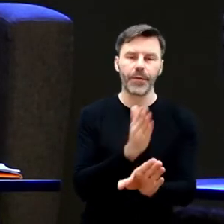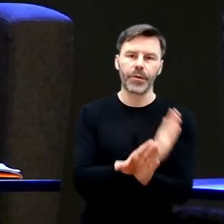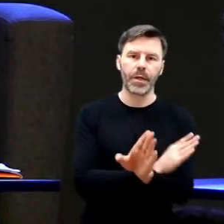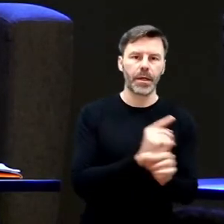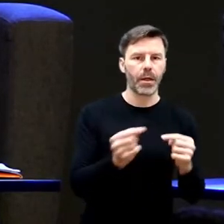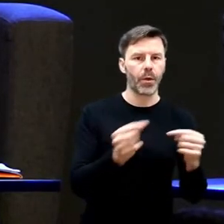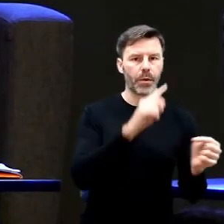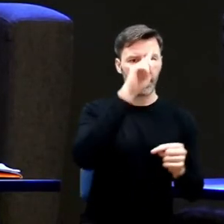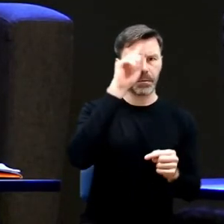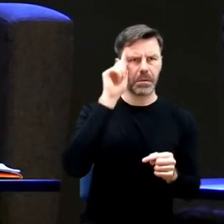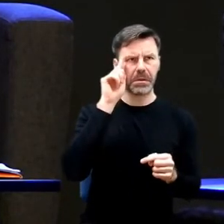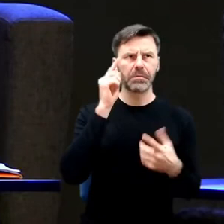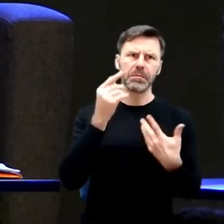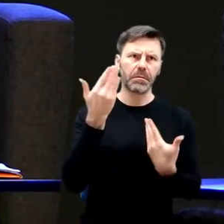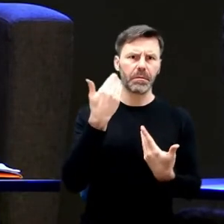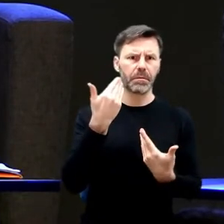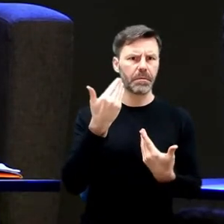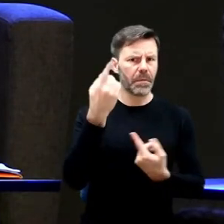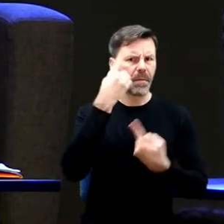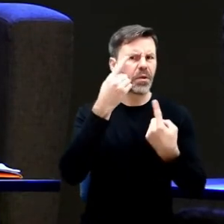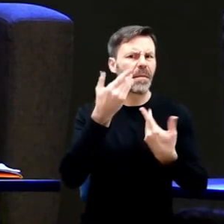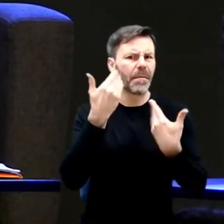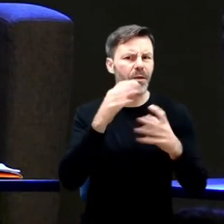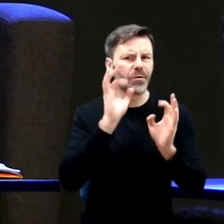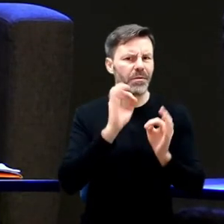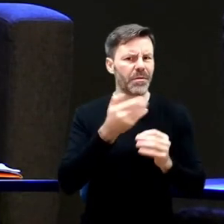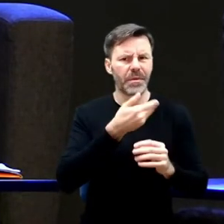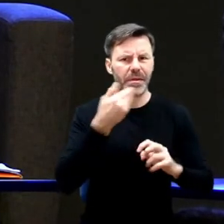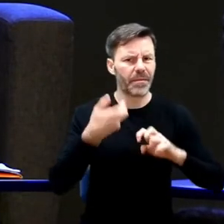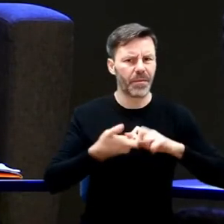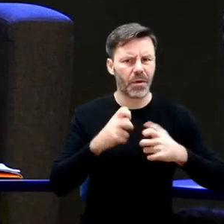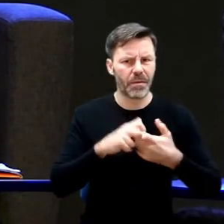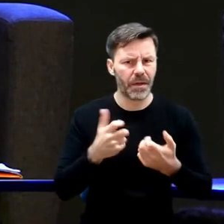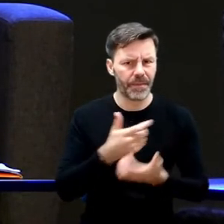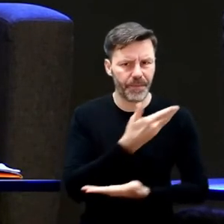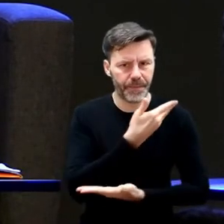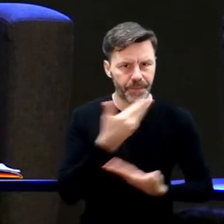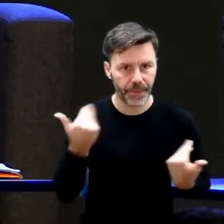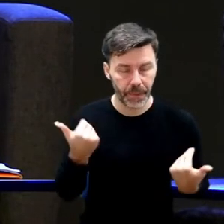natomiast też społeczeństwo nasze nie jest